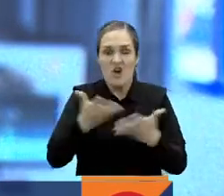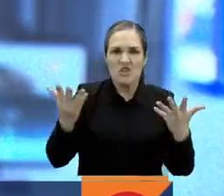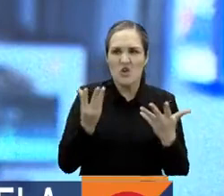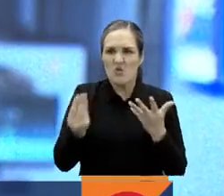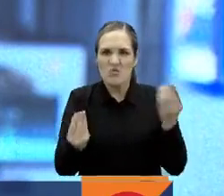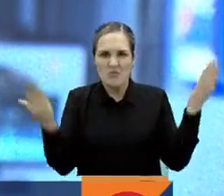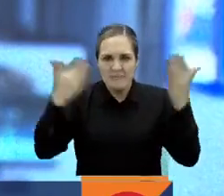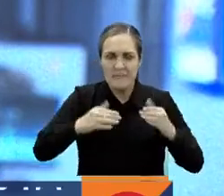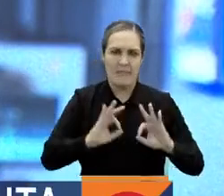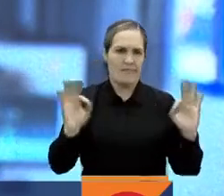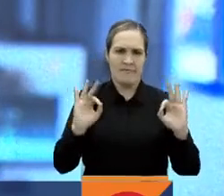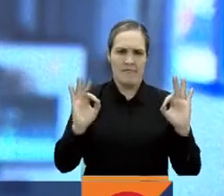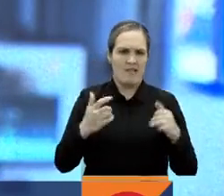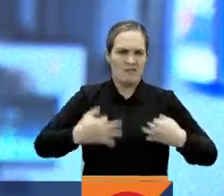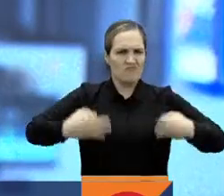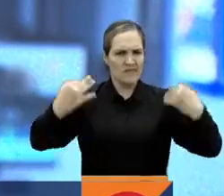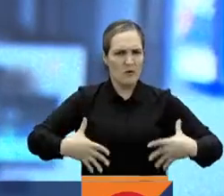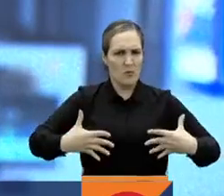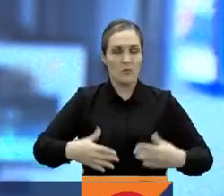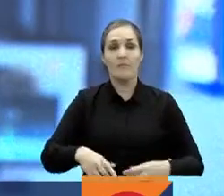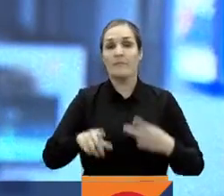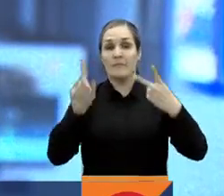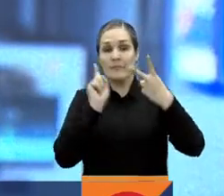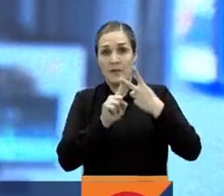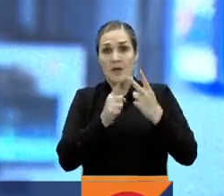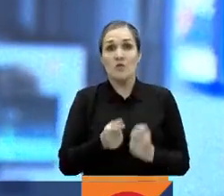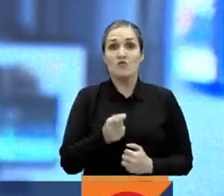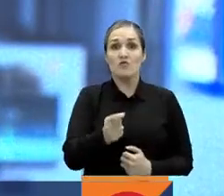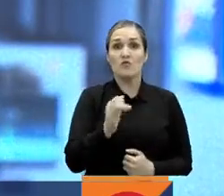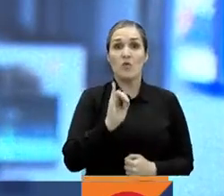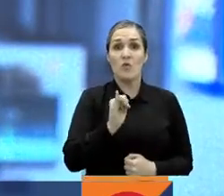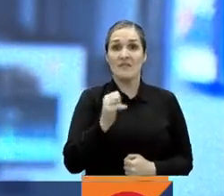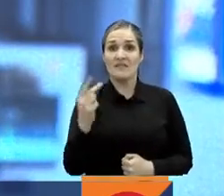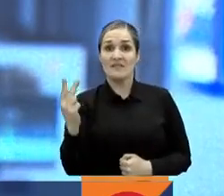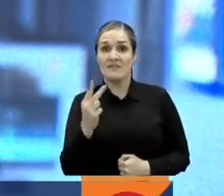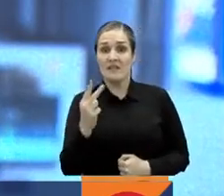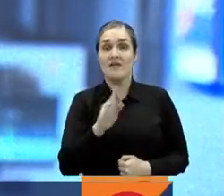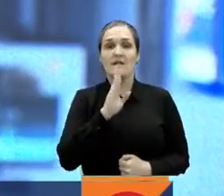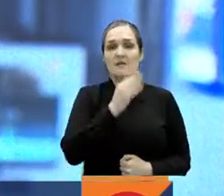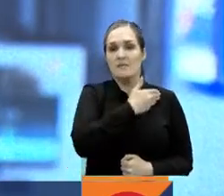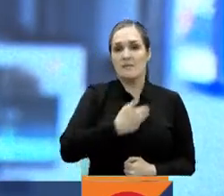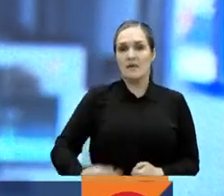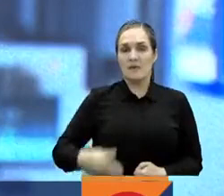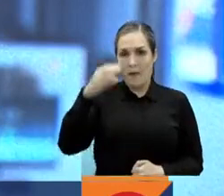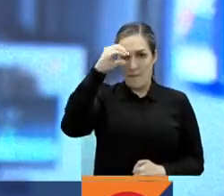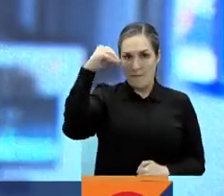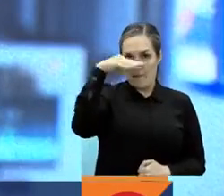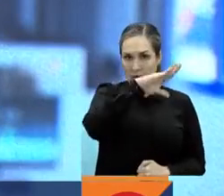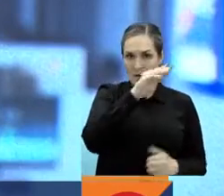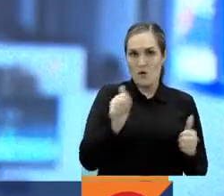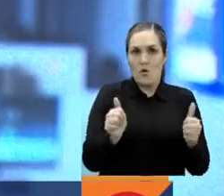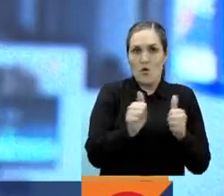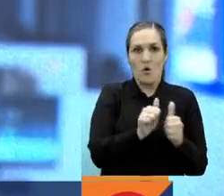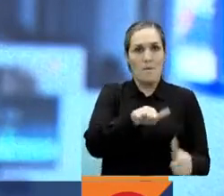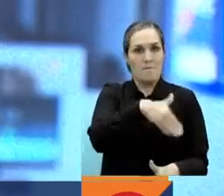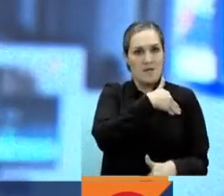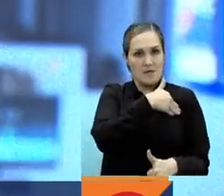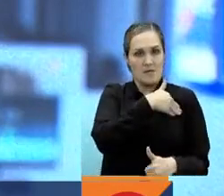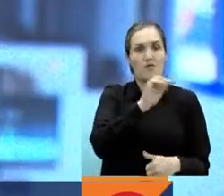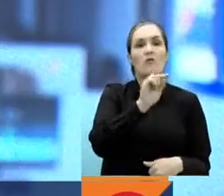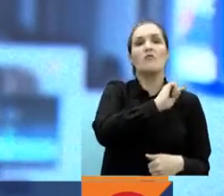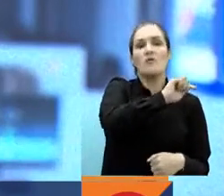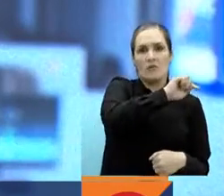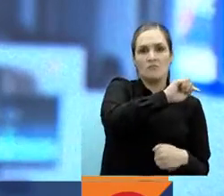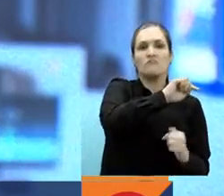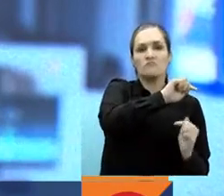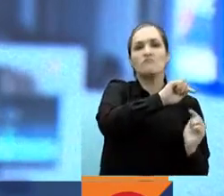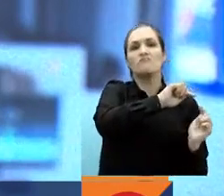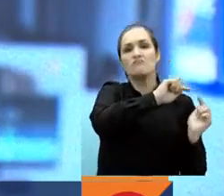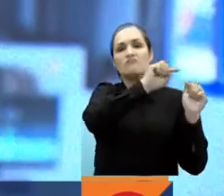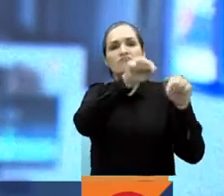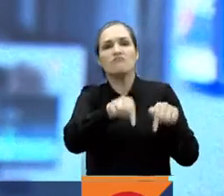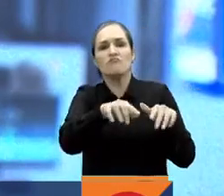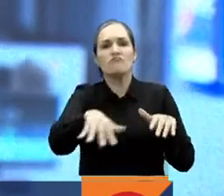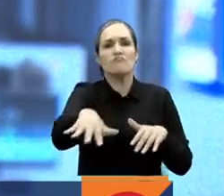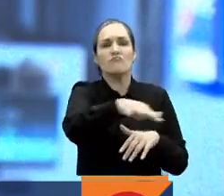DESDE Y ASí EL JUEVES Y